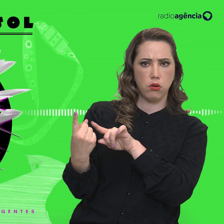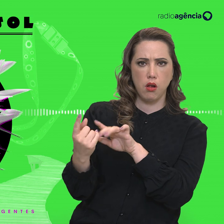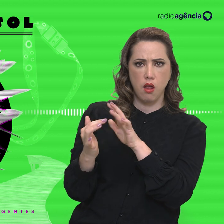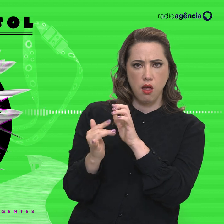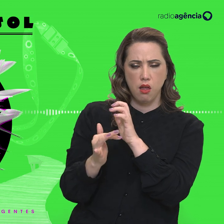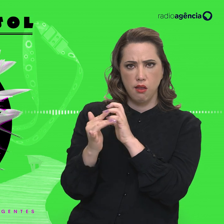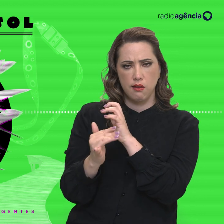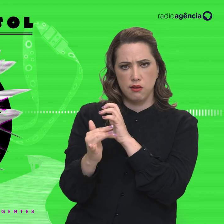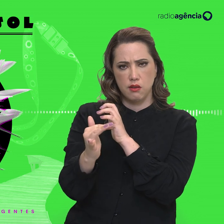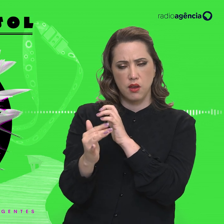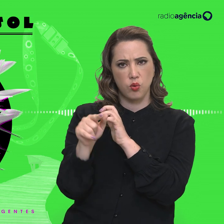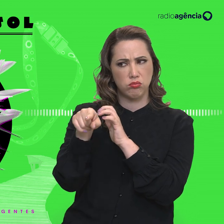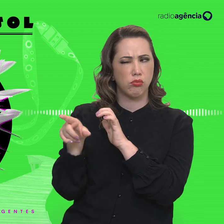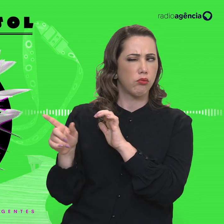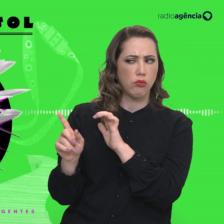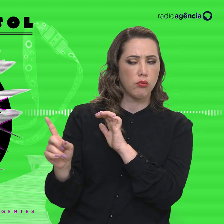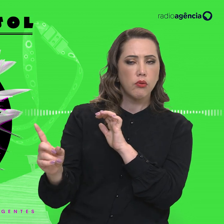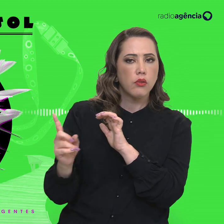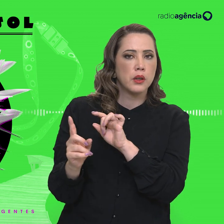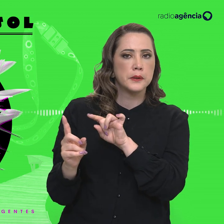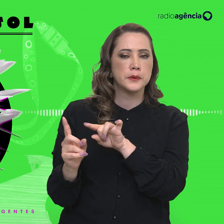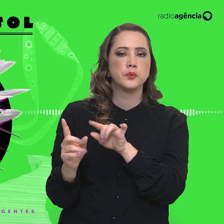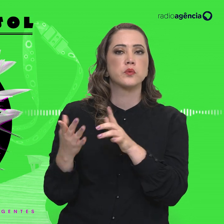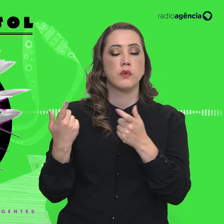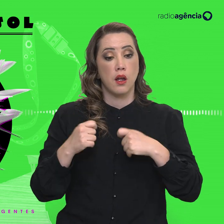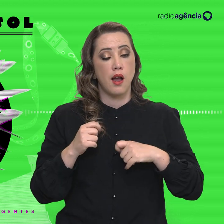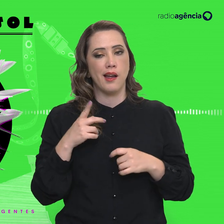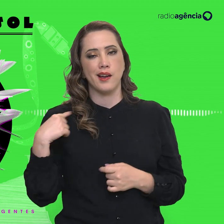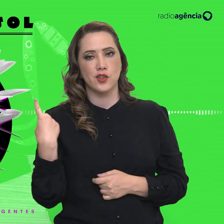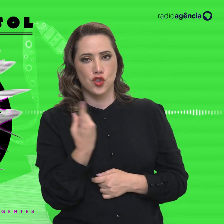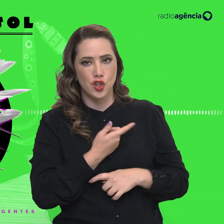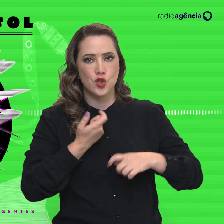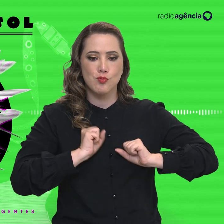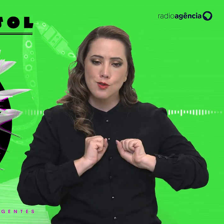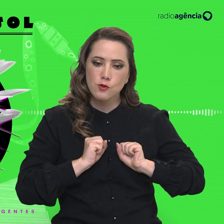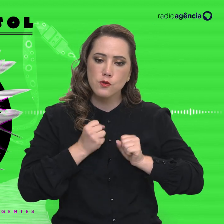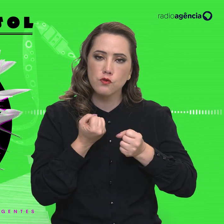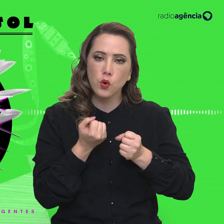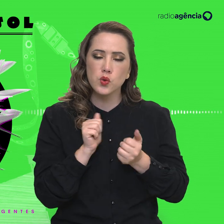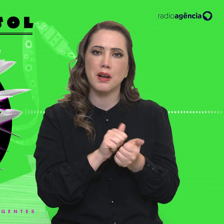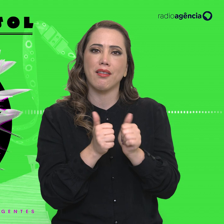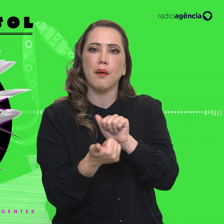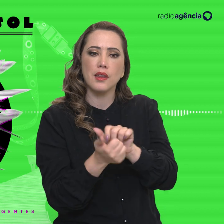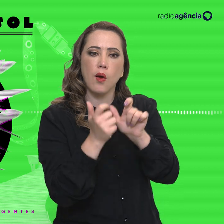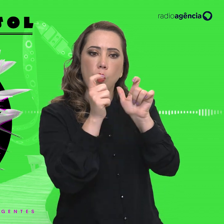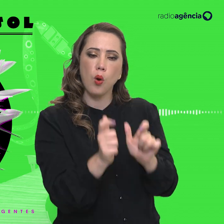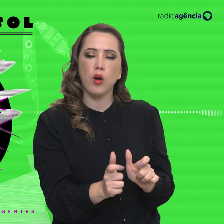que a gente sempre tenha que fazer um esforço pra se adaptar a ambientes que não fazem nenhum